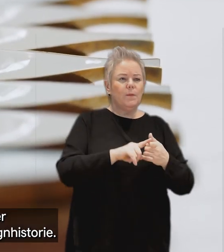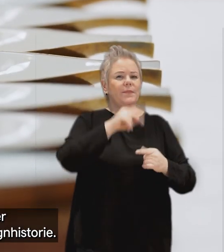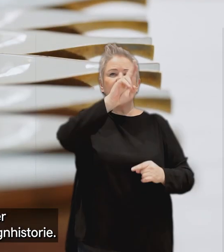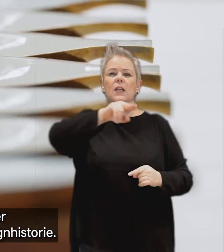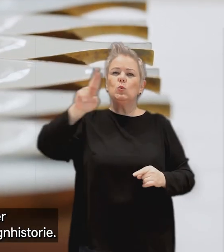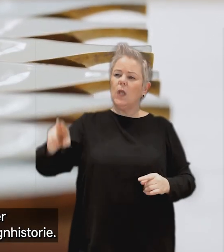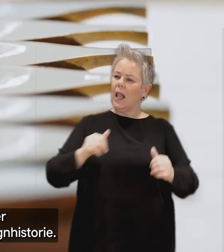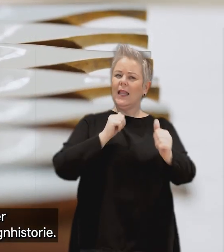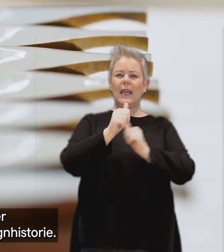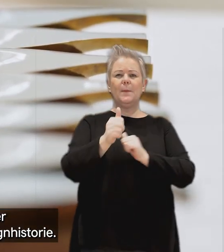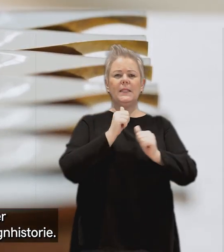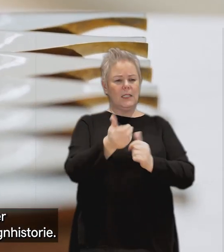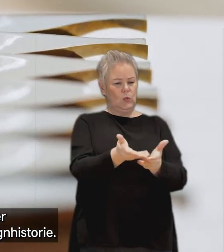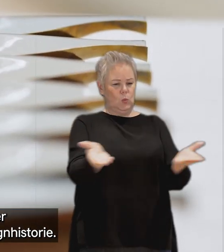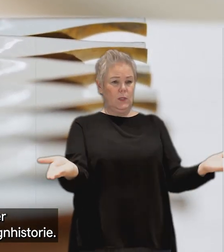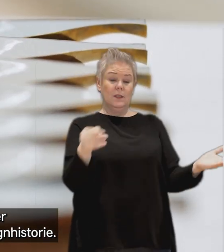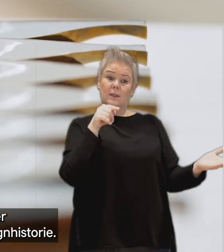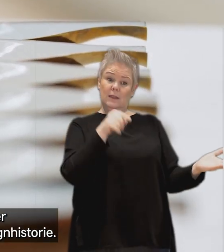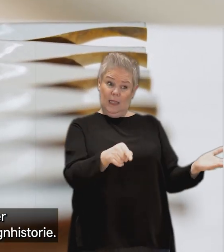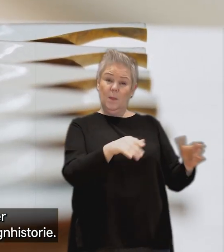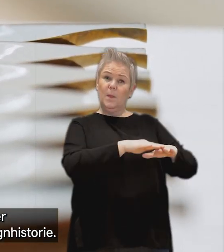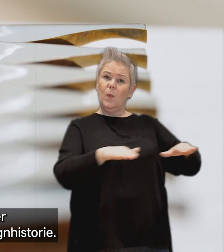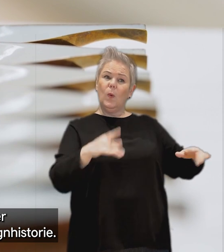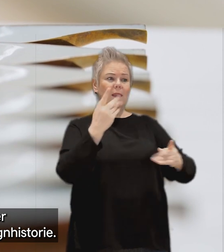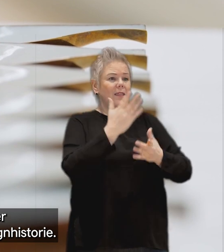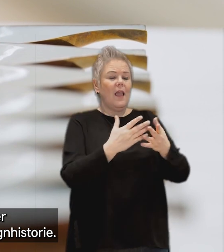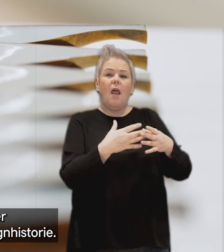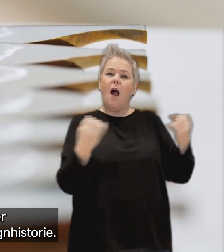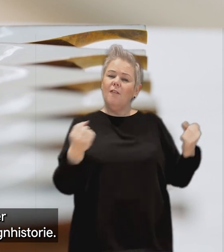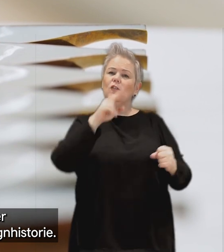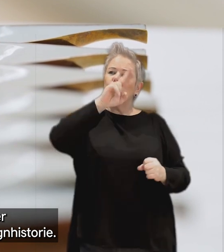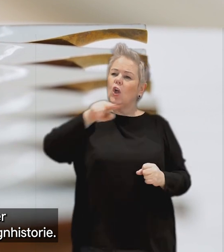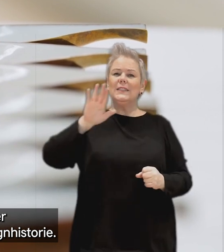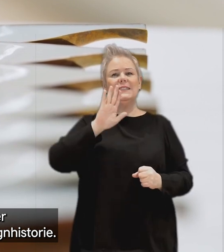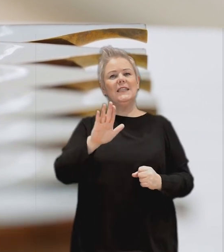Sildebordet er en del av Norges designhistorie.